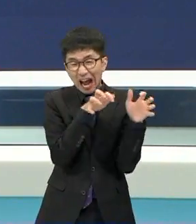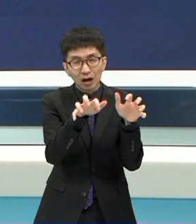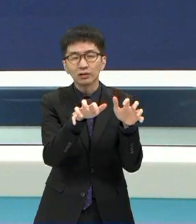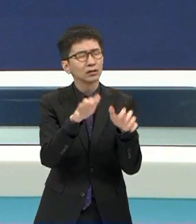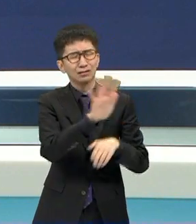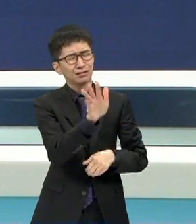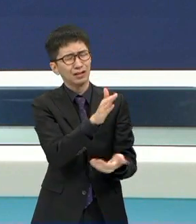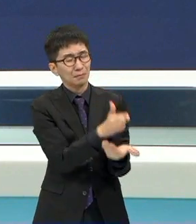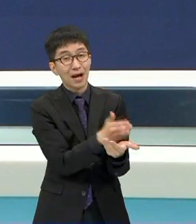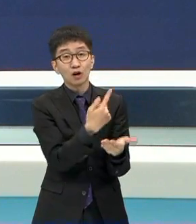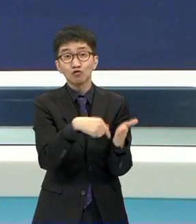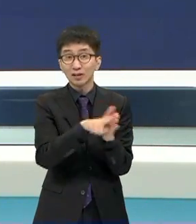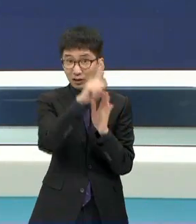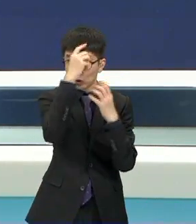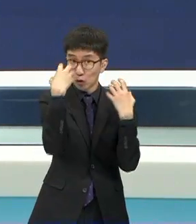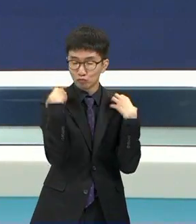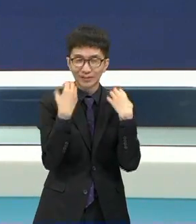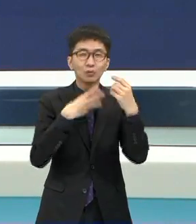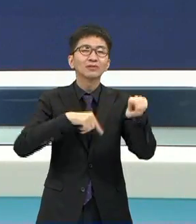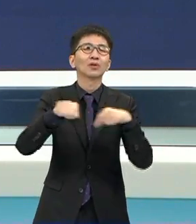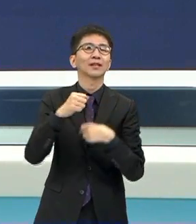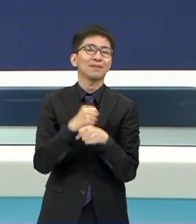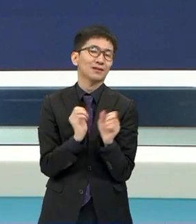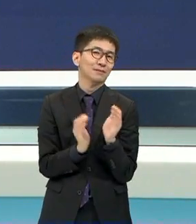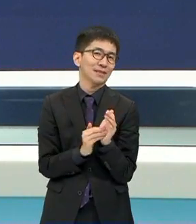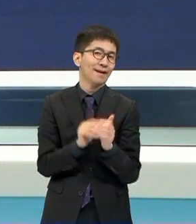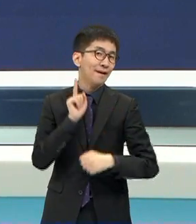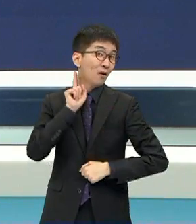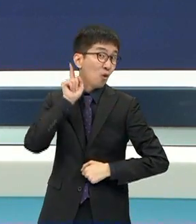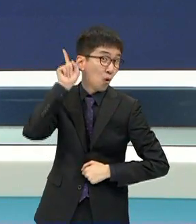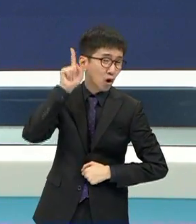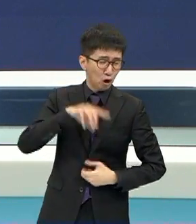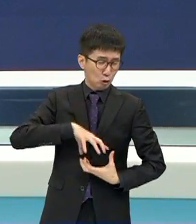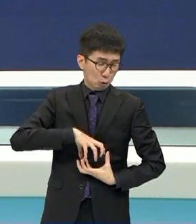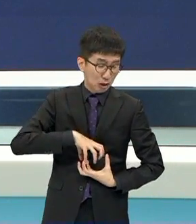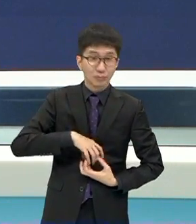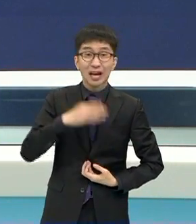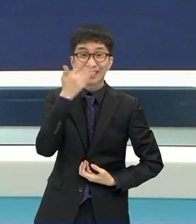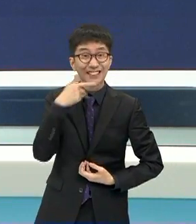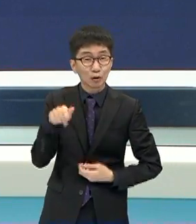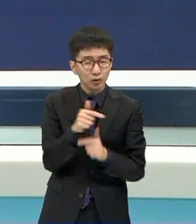새로운 정책을 내놨습니다. 고혈압이나 위염 또 당뇨병 환자들 가운데